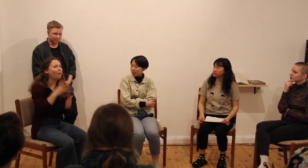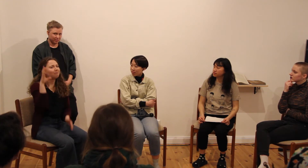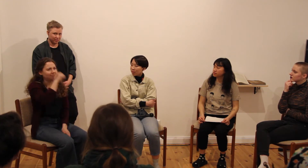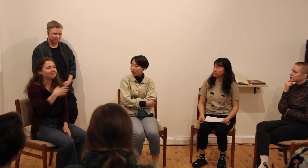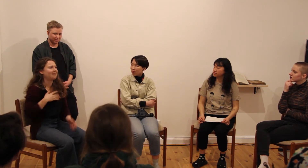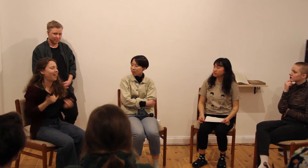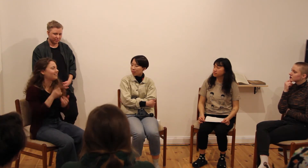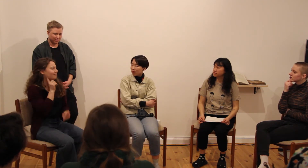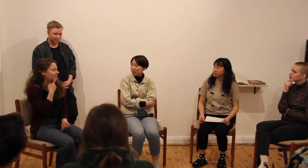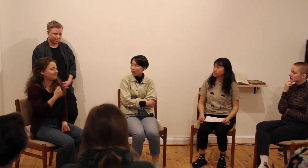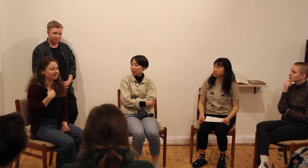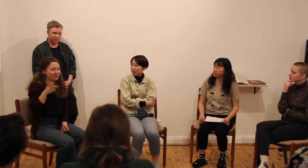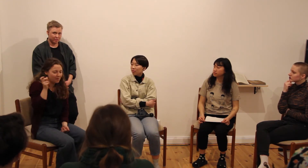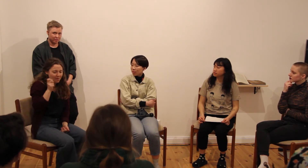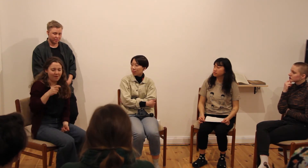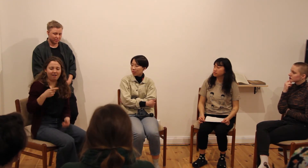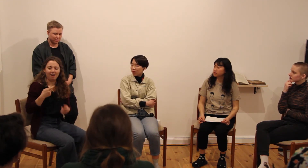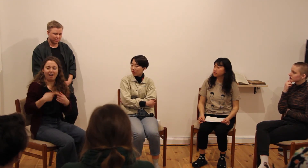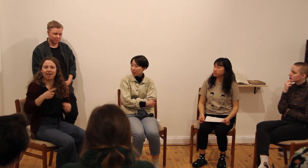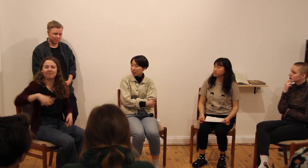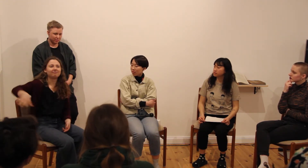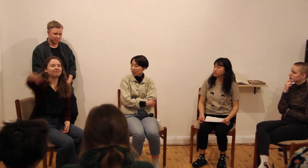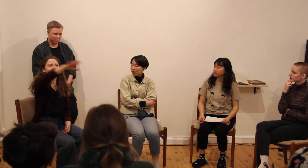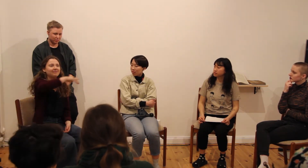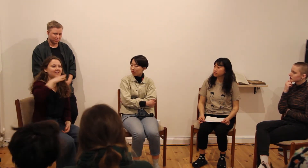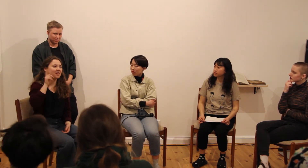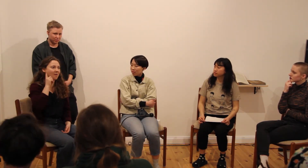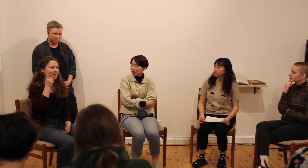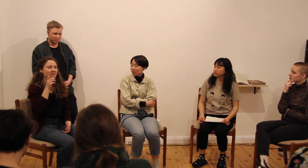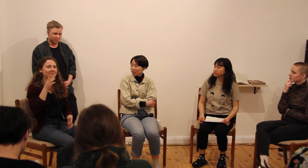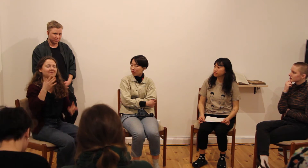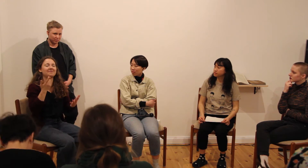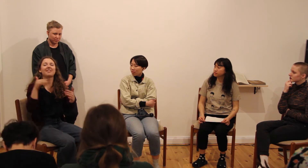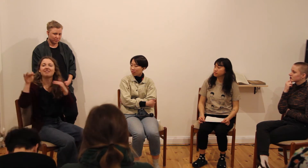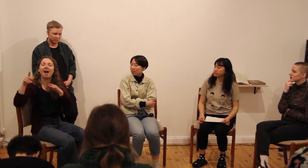Aber vorher hatte ich schon verstanden das meine Eltern taub waren, dass ich höre und die nicht.